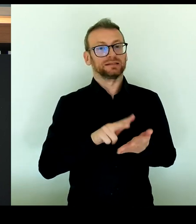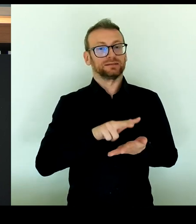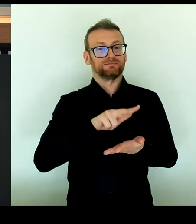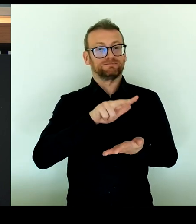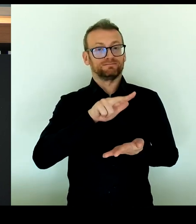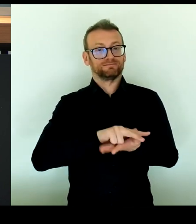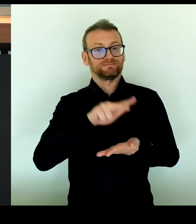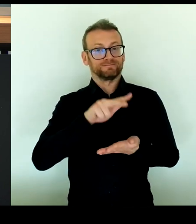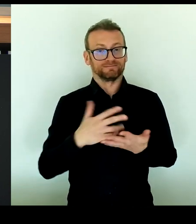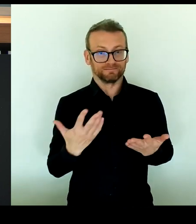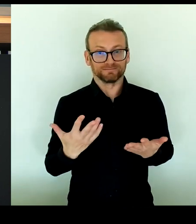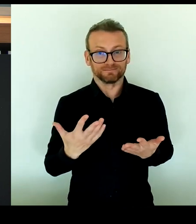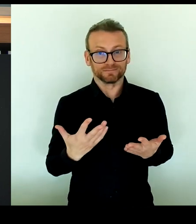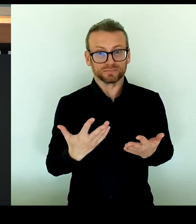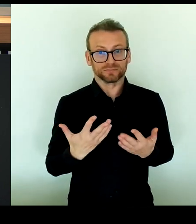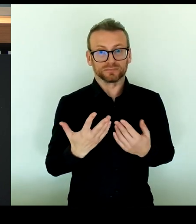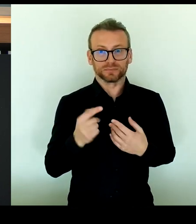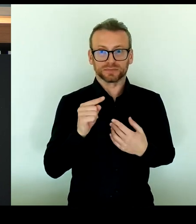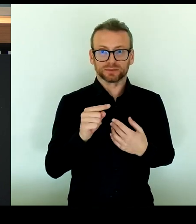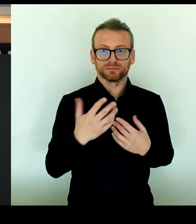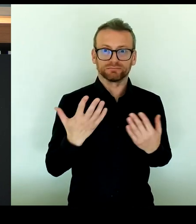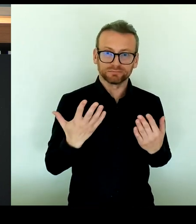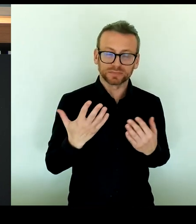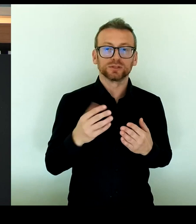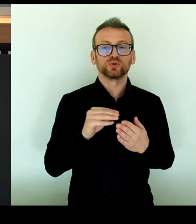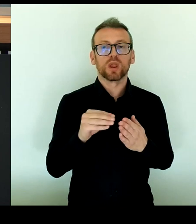Bundesvergleich eines der modernsten Schulgesetze hat.